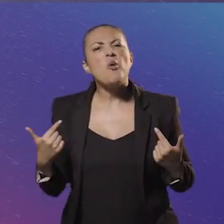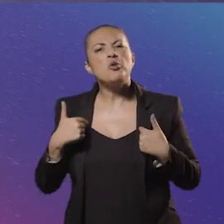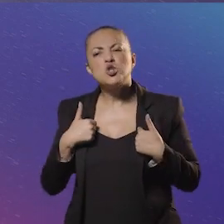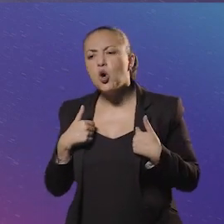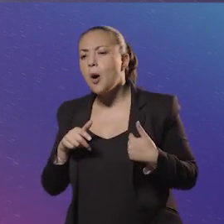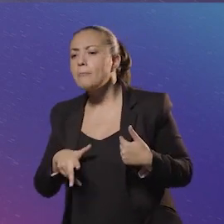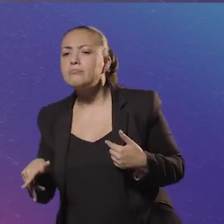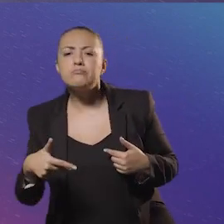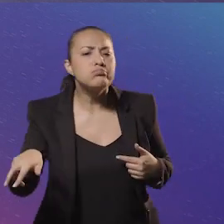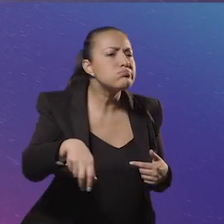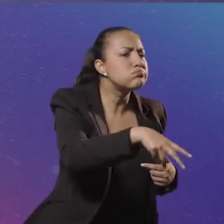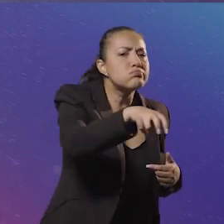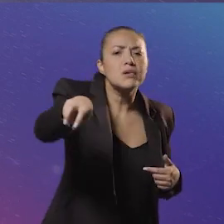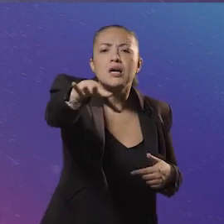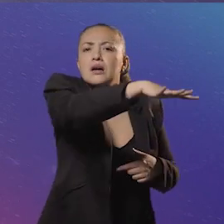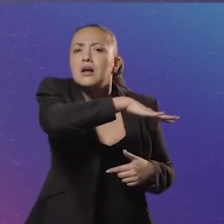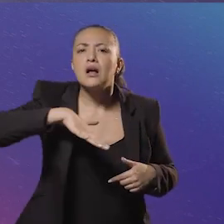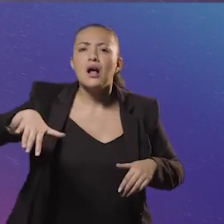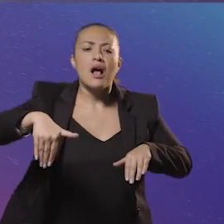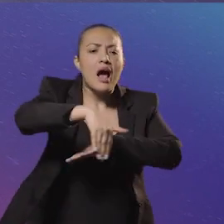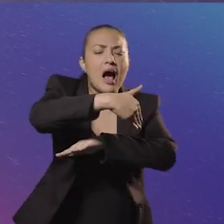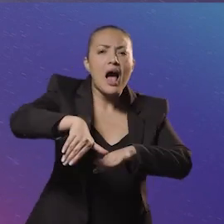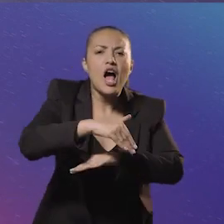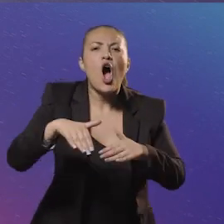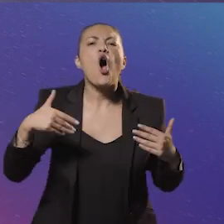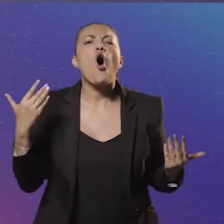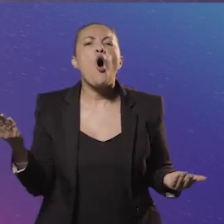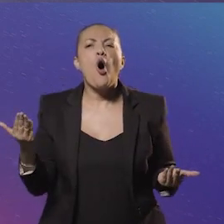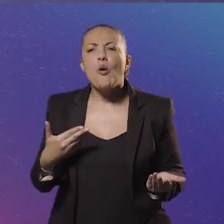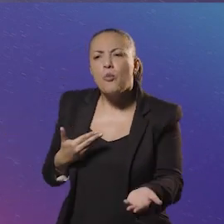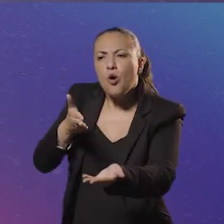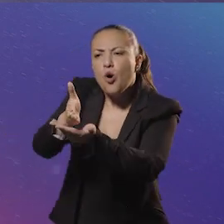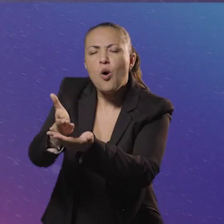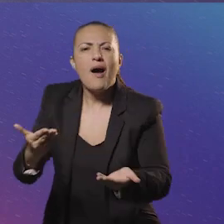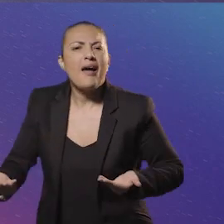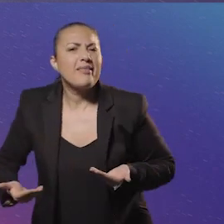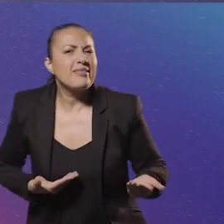cómo recorro las calles, cómo llego a una tienda